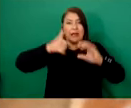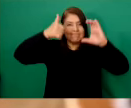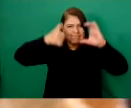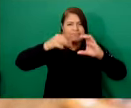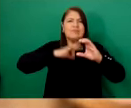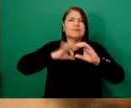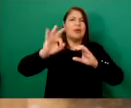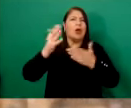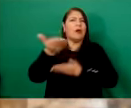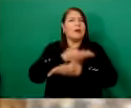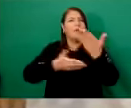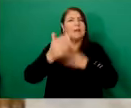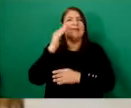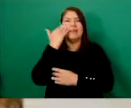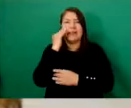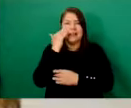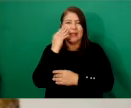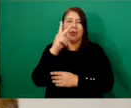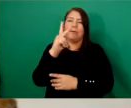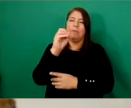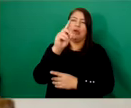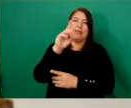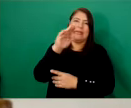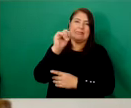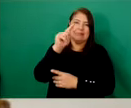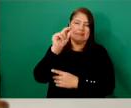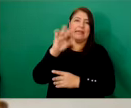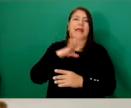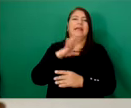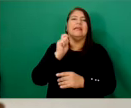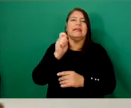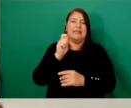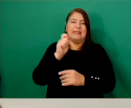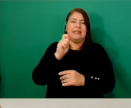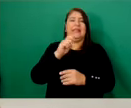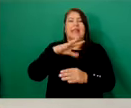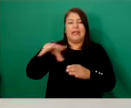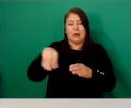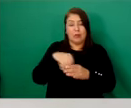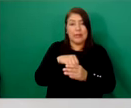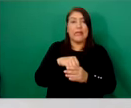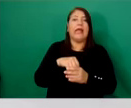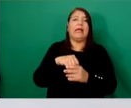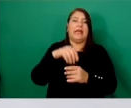Comparte la foto de tu platillo en el Facebook de @Podcast Incluyente Realidad Alternativa